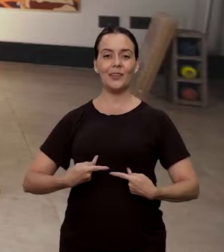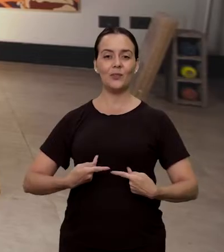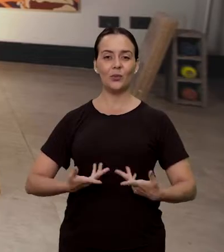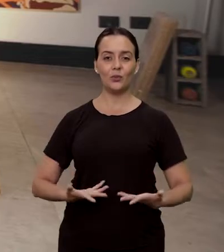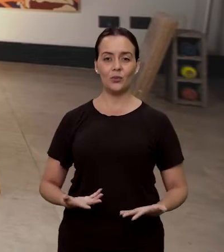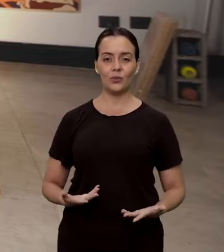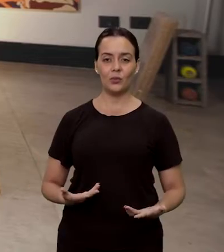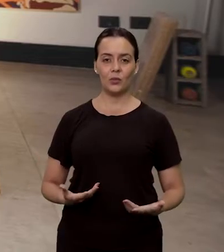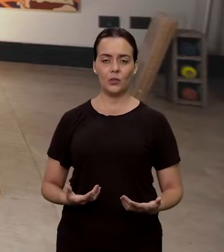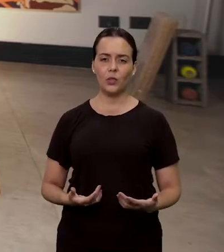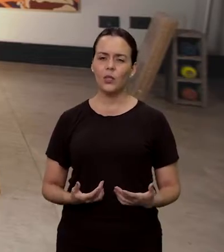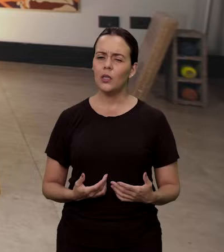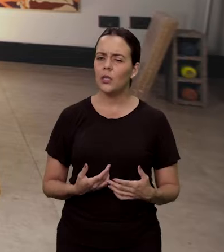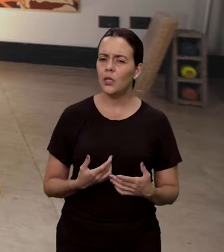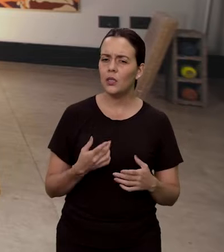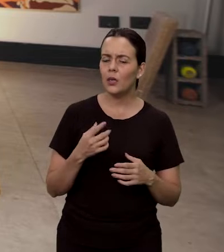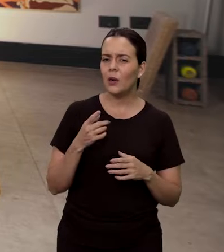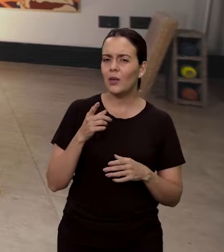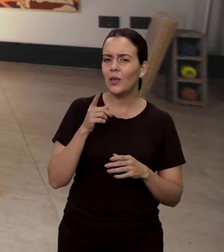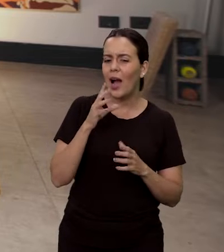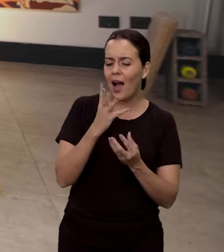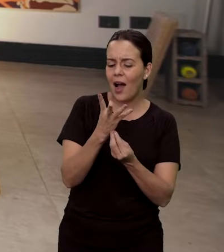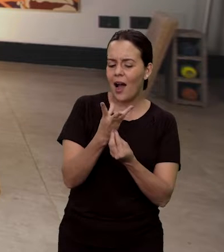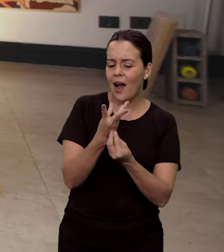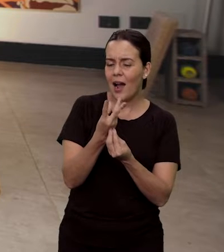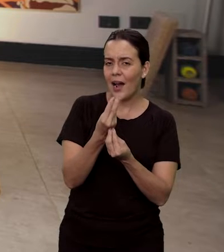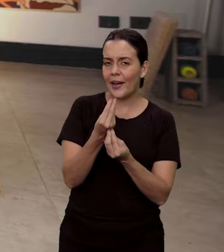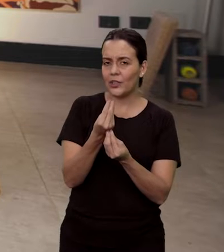e aí você acaba engessando, também, a arte muito dentro